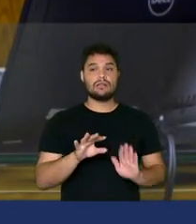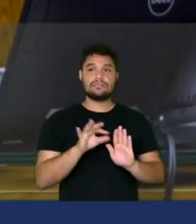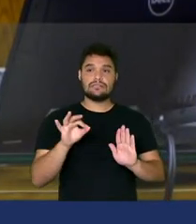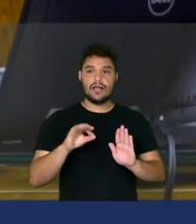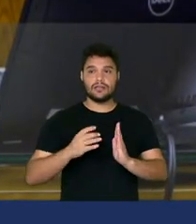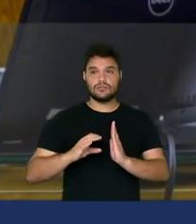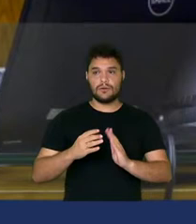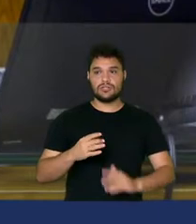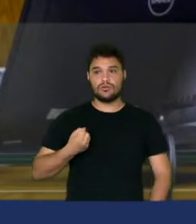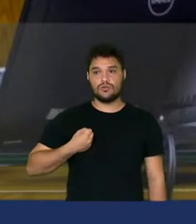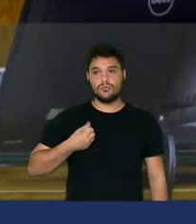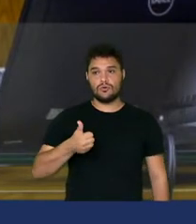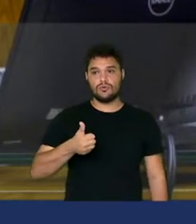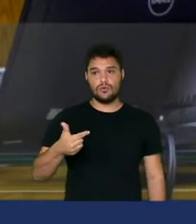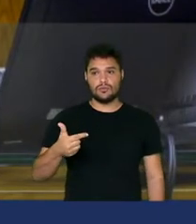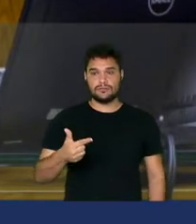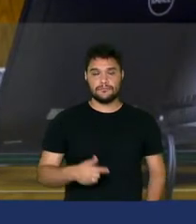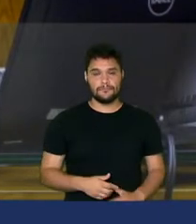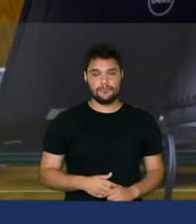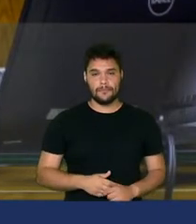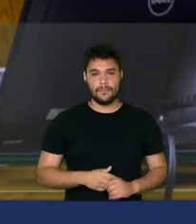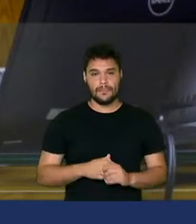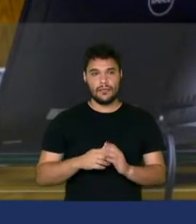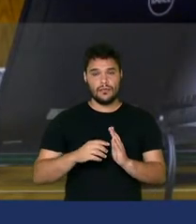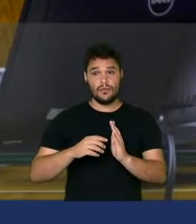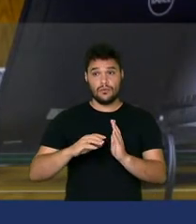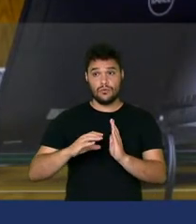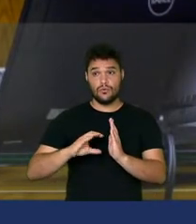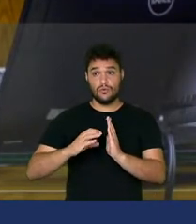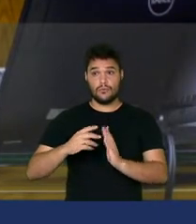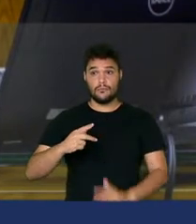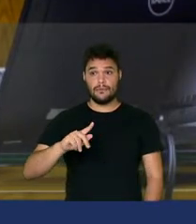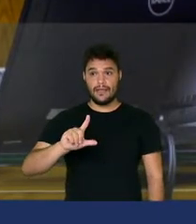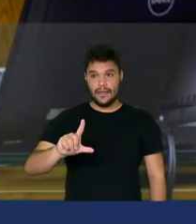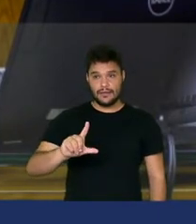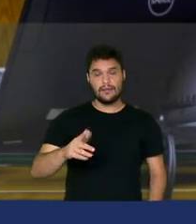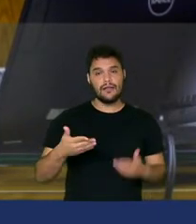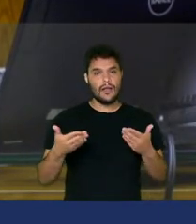RETIRA O DESTAQUE. DESTAQUE DE BANCADA NÚMERO 12, DO PARTIDO LIBERAL, PARA ENCAMINHAR A